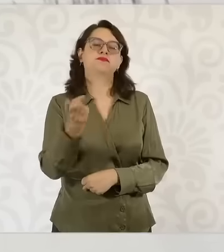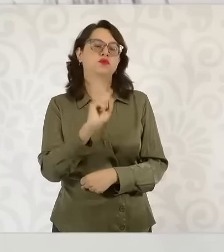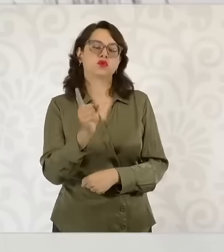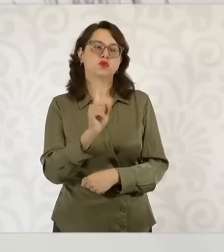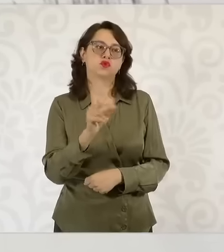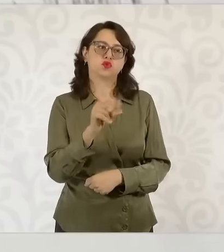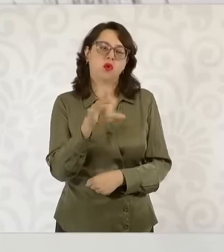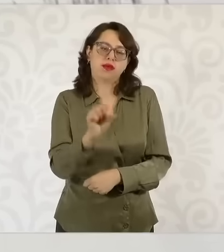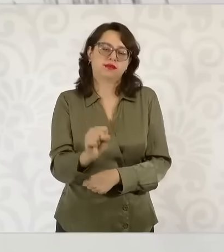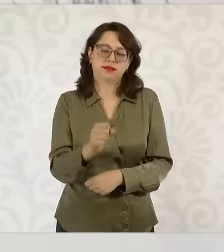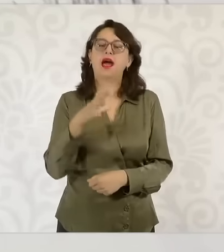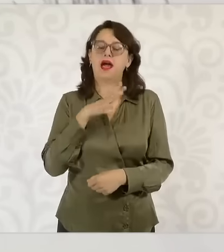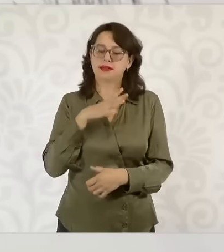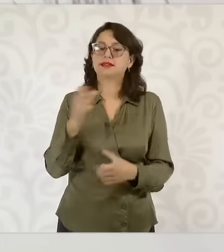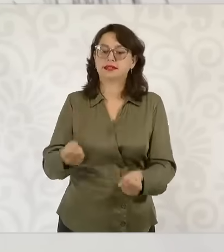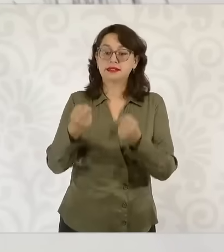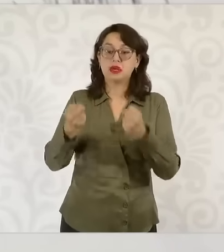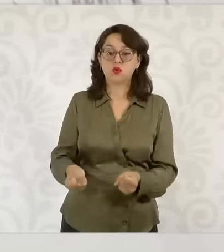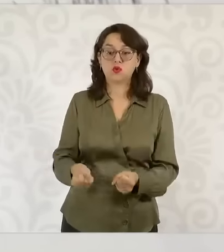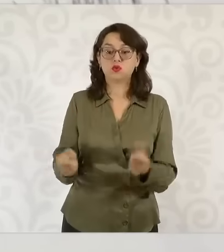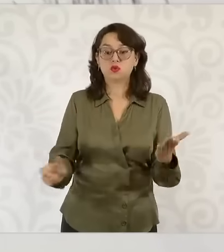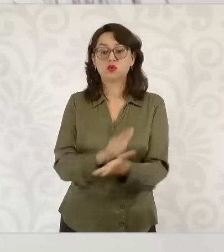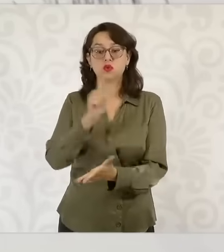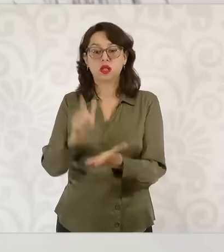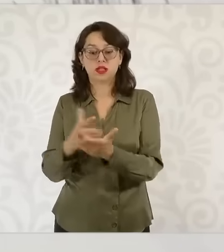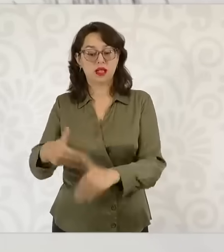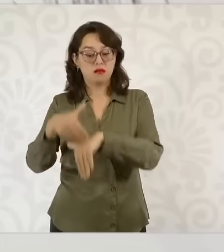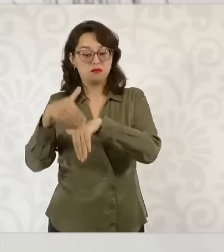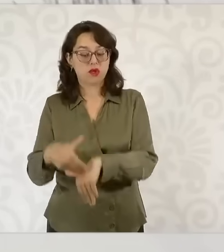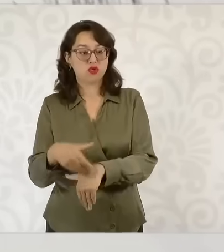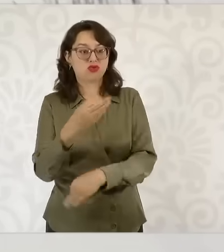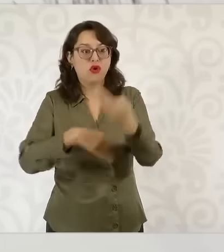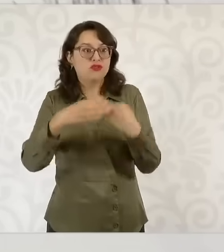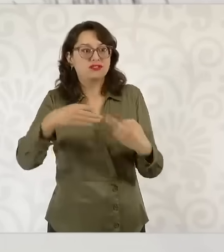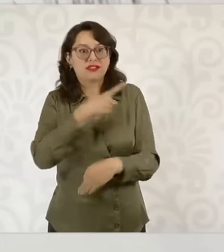pues a ver, cuando se habla de estado de derecho quiere decir que todo el mundo se ponga en regla.